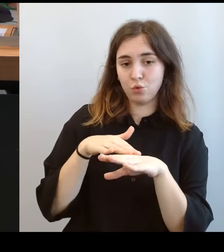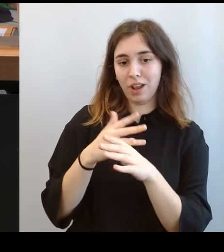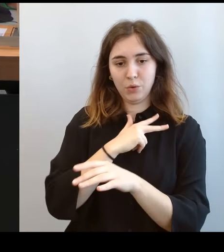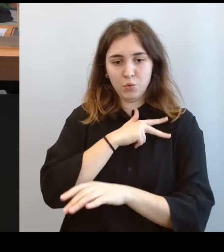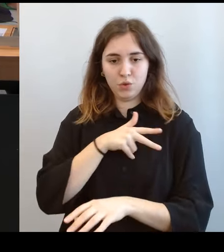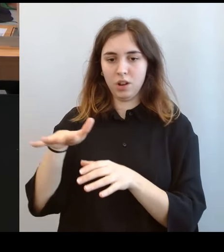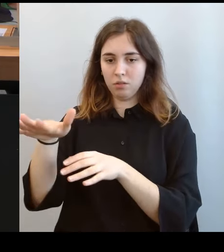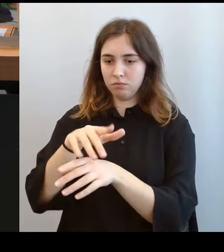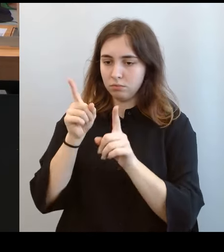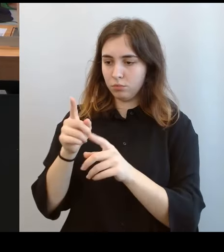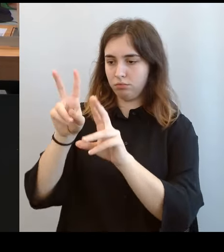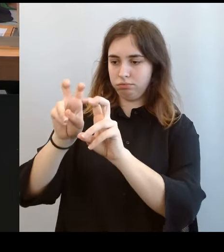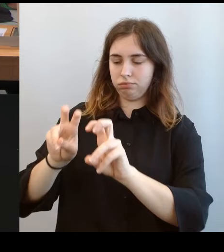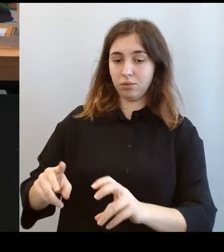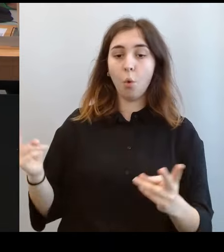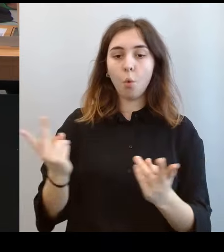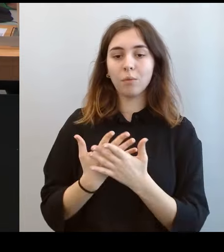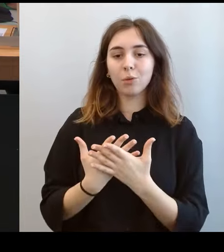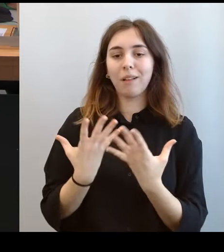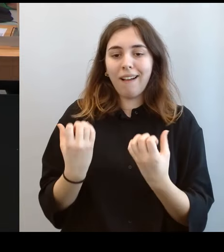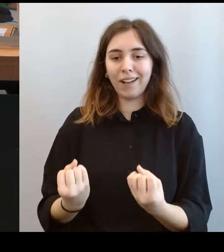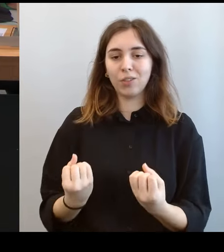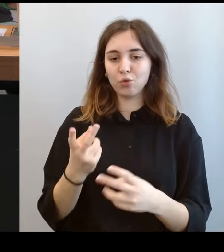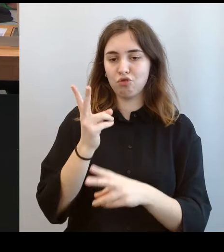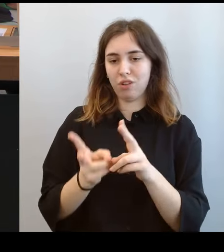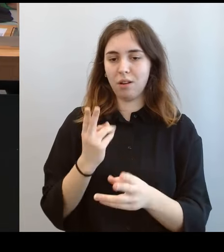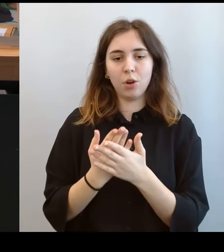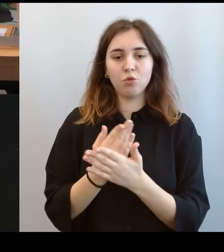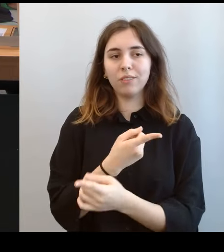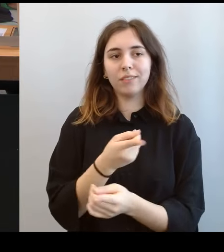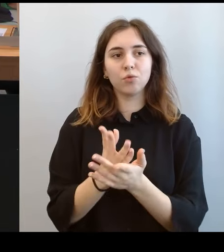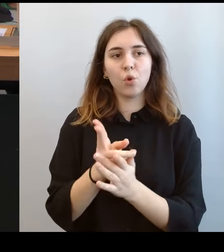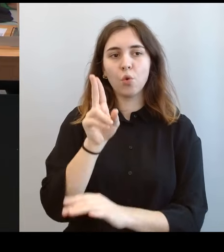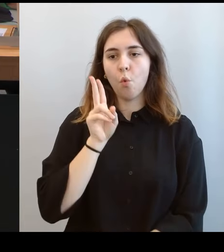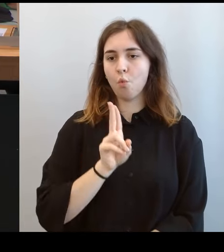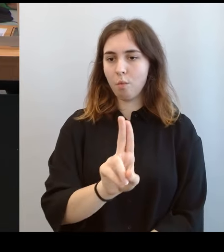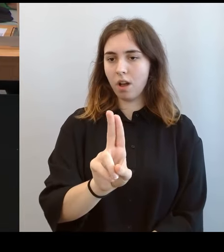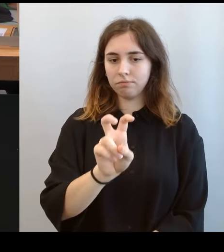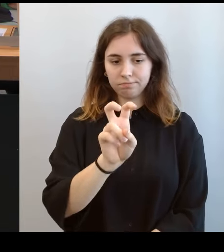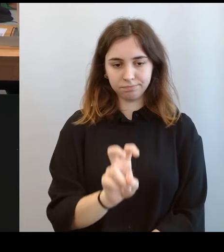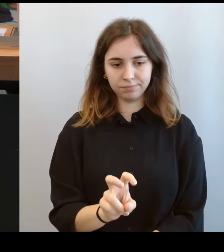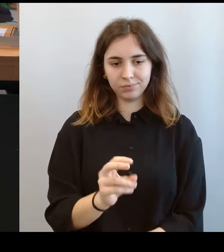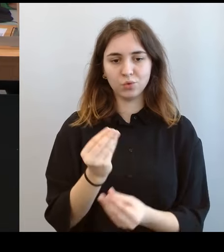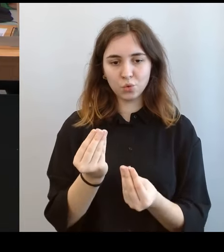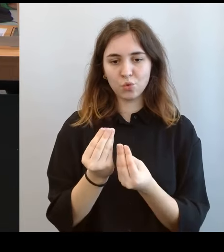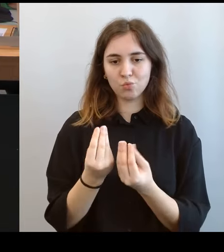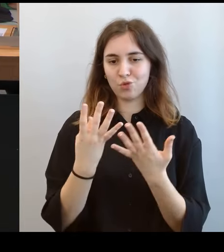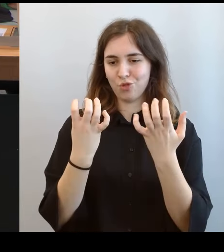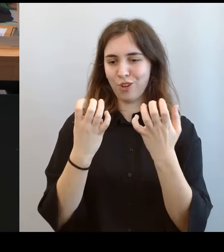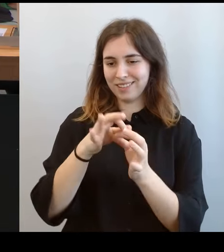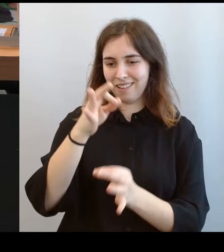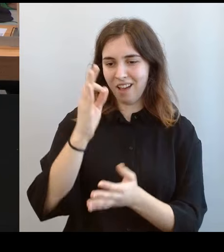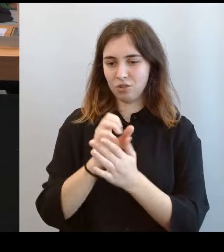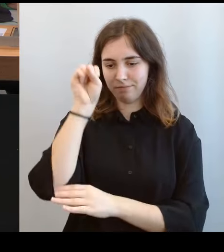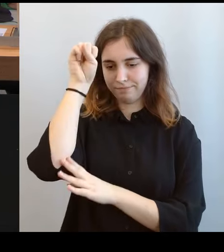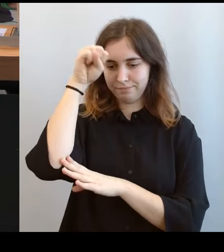begutachtet, wenn man in der Ubahn sitzt und sieht, wie man diesen 90 Grad Winkel hat, um um sein mit dem Kopf um auf sein Smartphone zu schauen, der kann sich vorstellen, dass